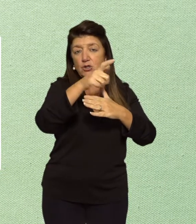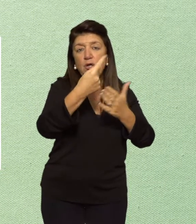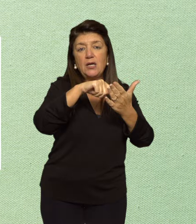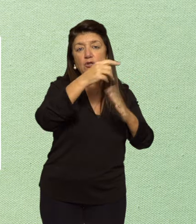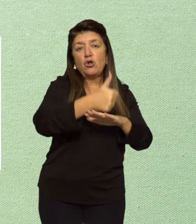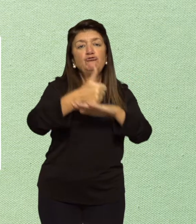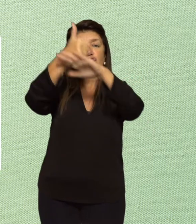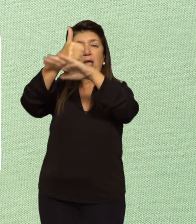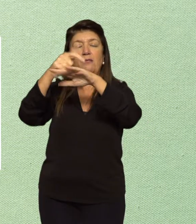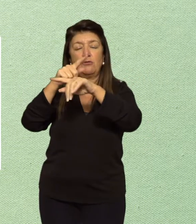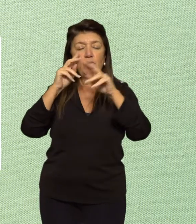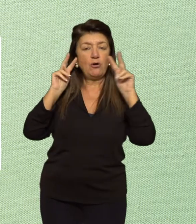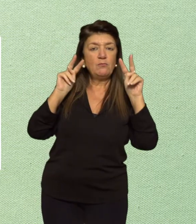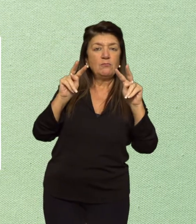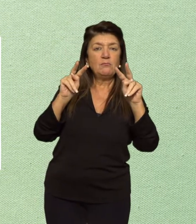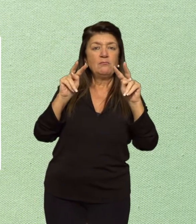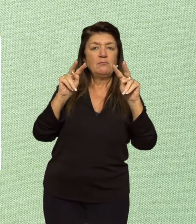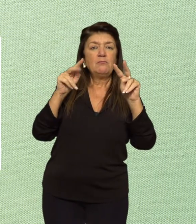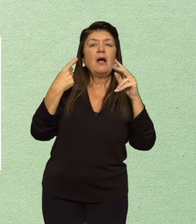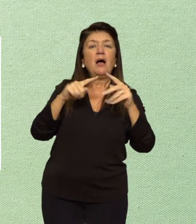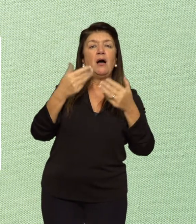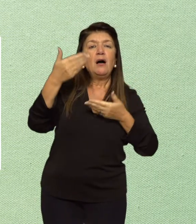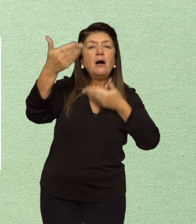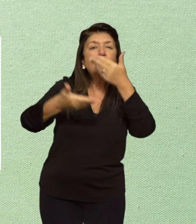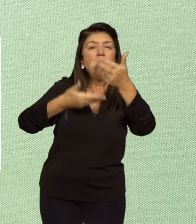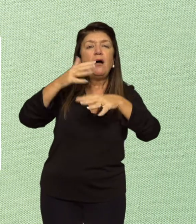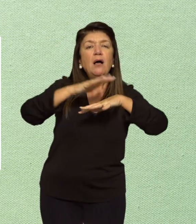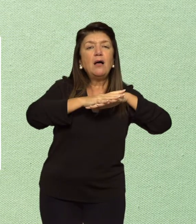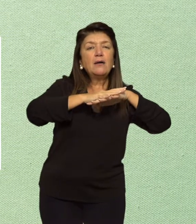è il fatto che noi utilizziamo moltissimo questo lavoro di rete cioè nel senso associazioni,